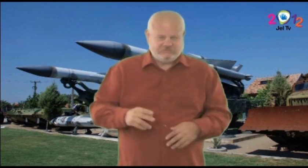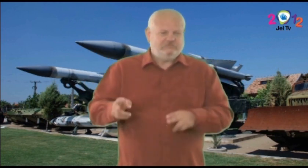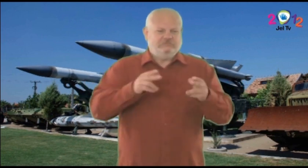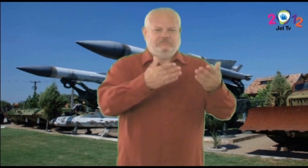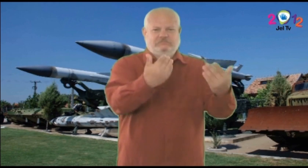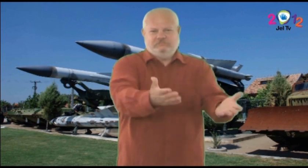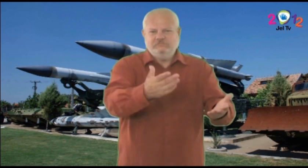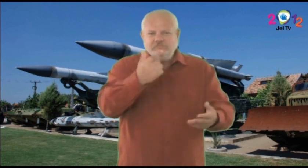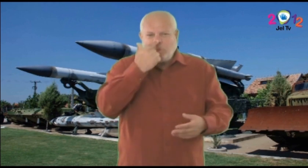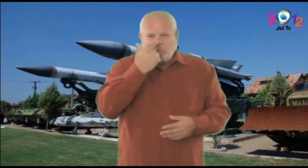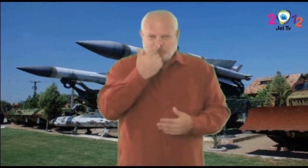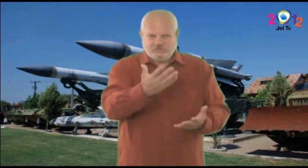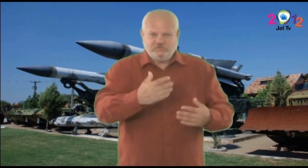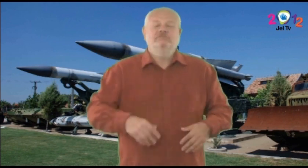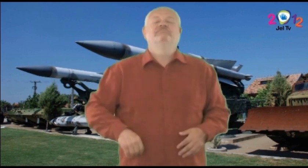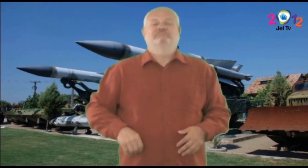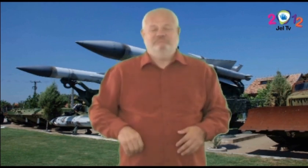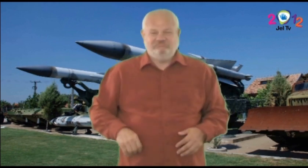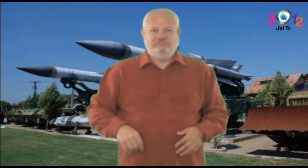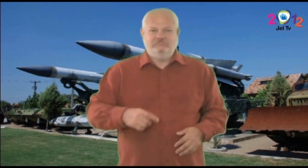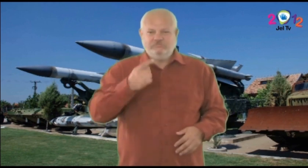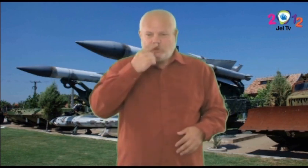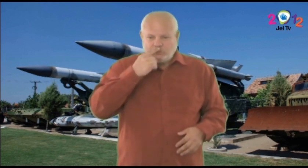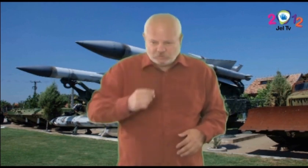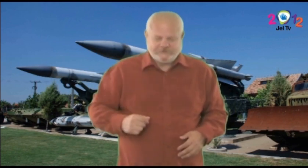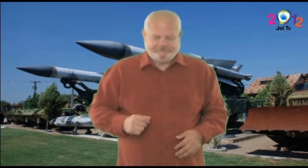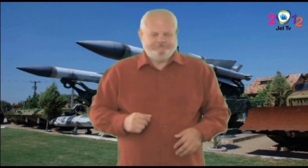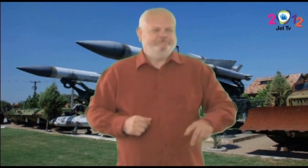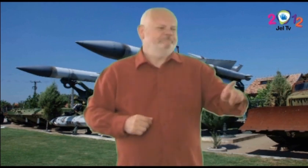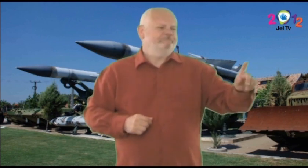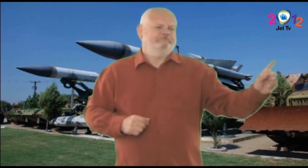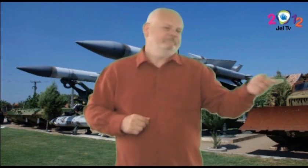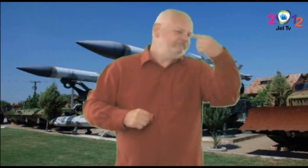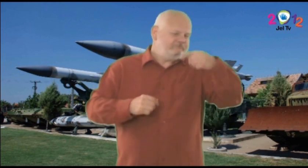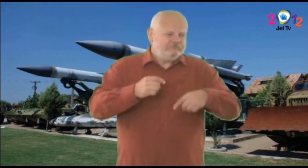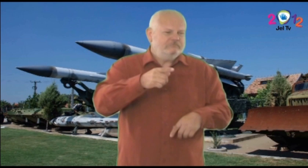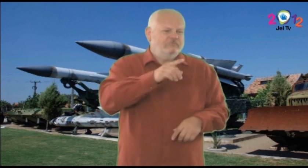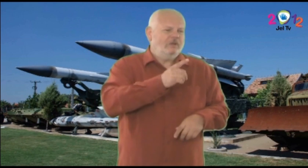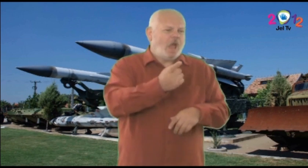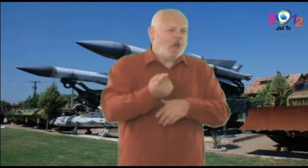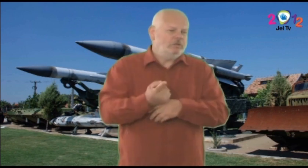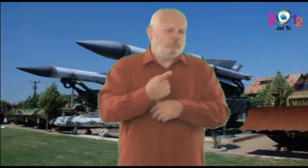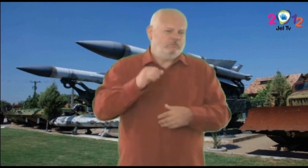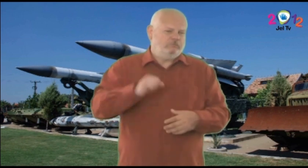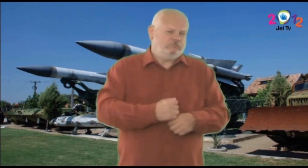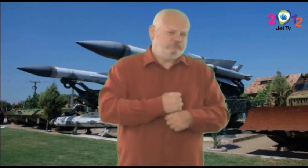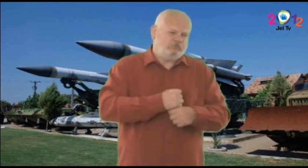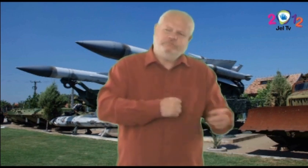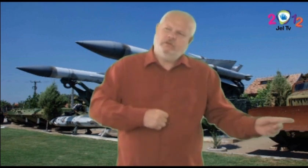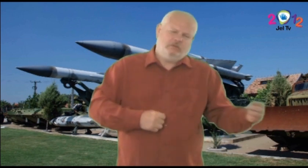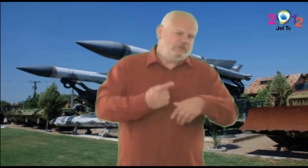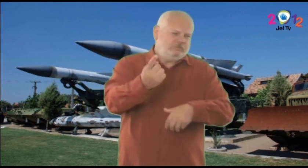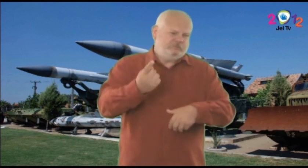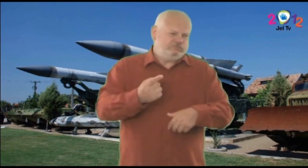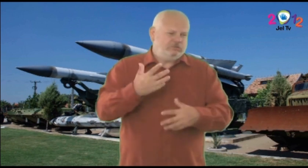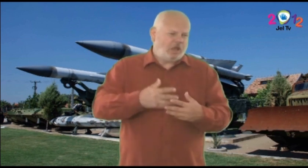A sor az oroszokon volt. Az elnök utasítást adott, hogy lõjék ki az atombombát Amerikára.